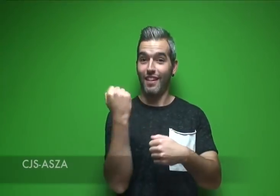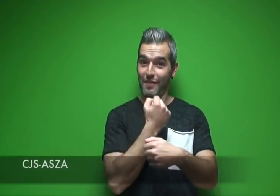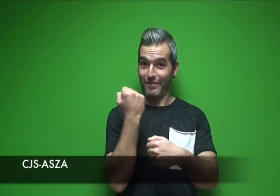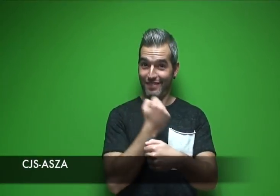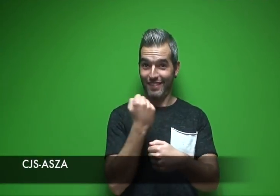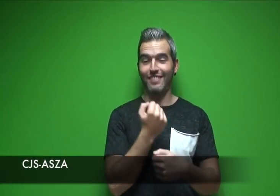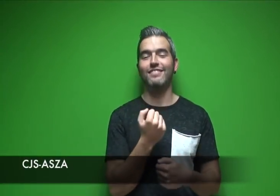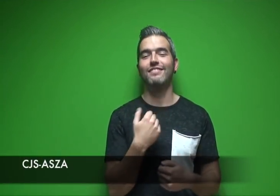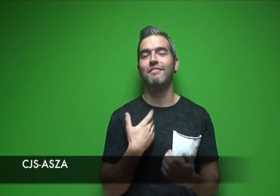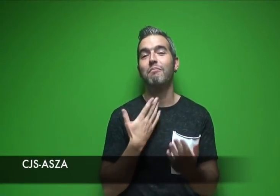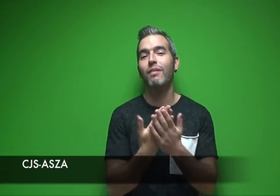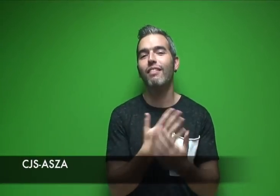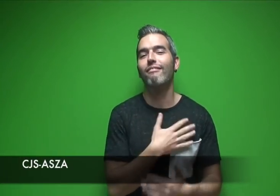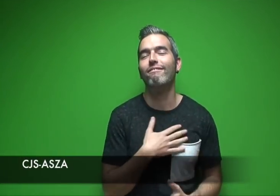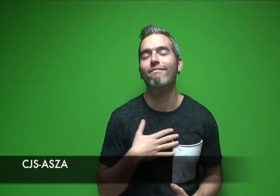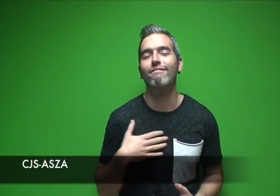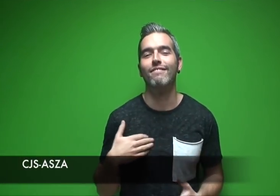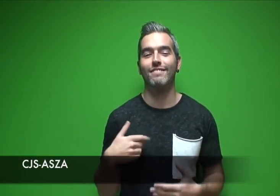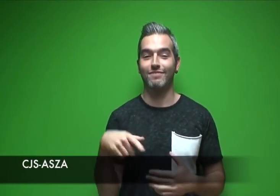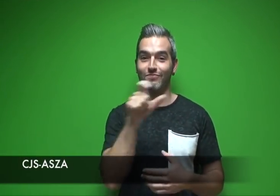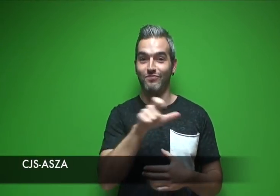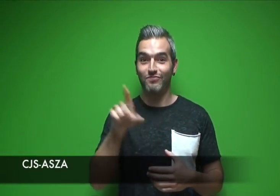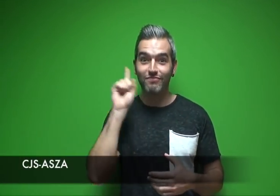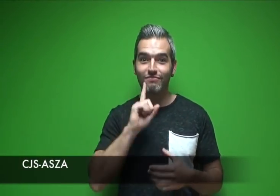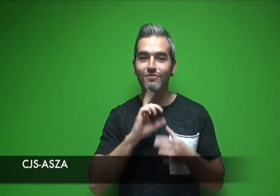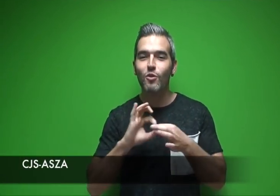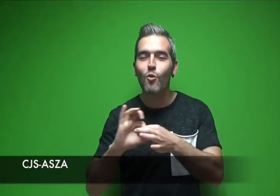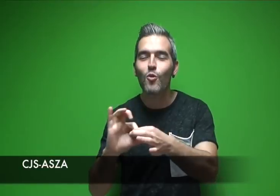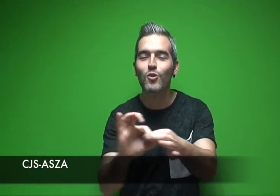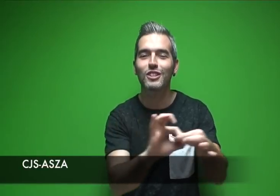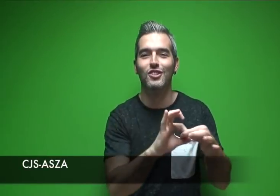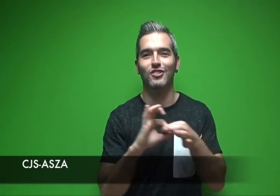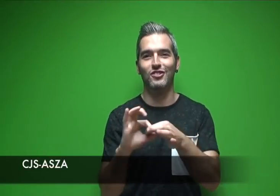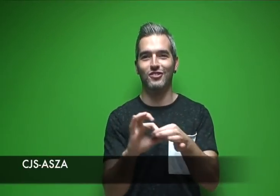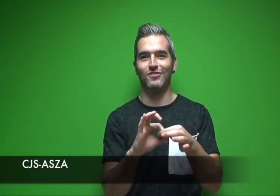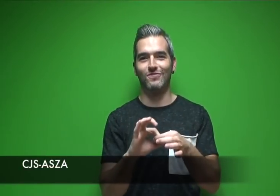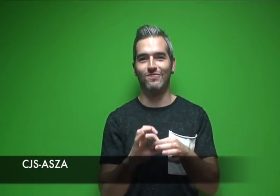Para estas navidades pedimos que las personas sordas fortalezcan su unidad.